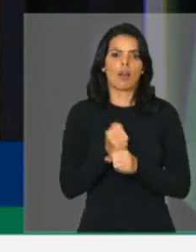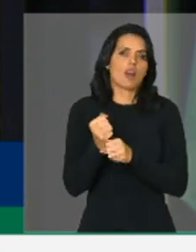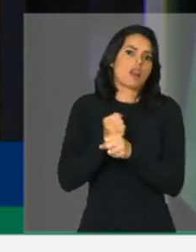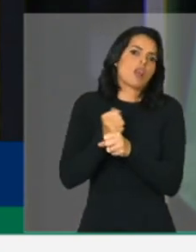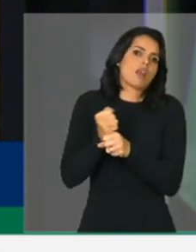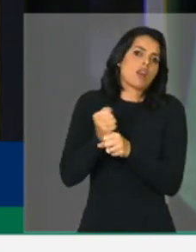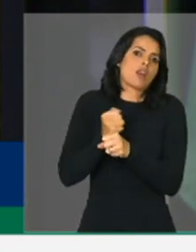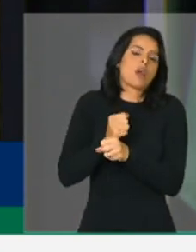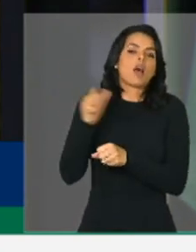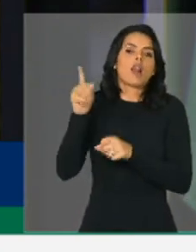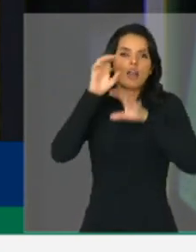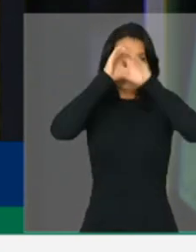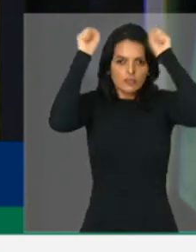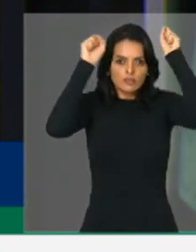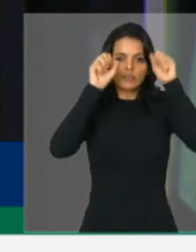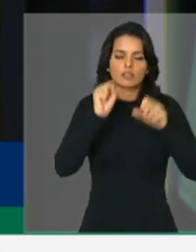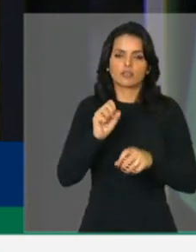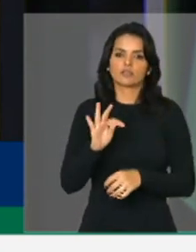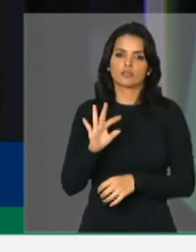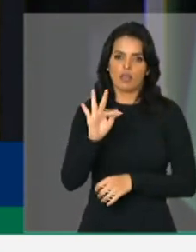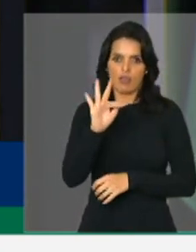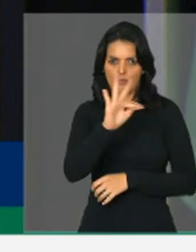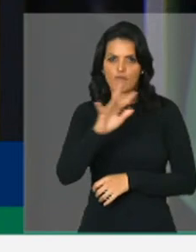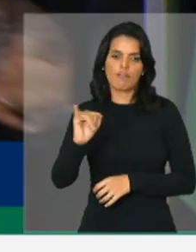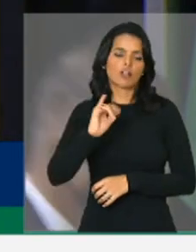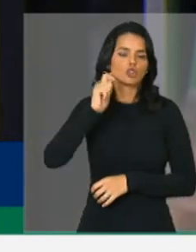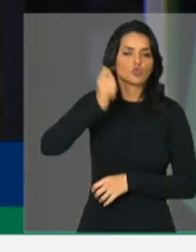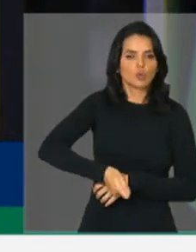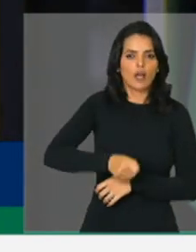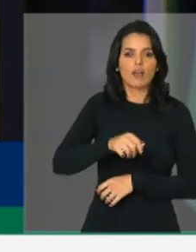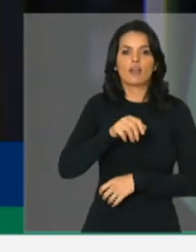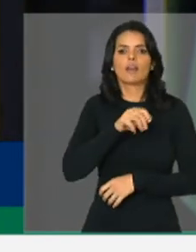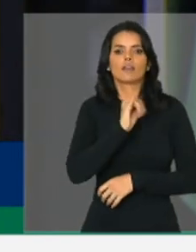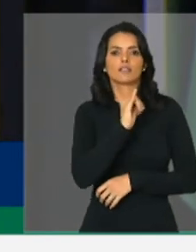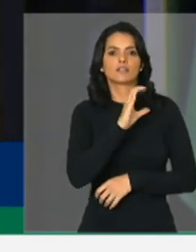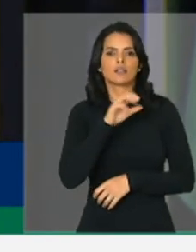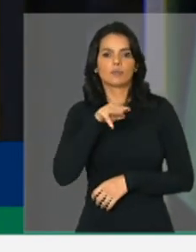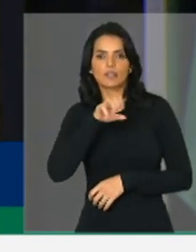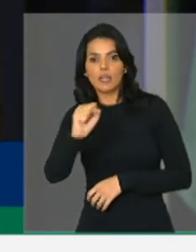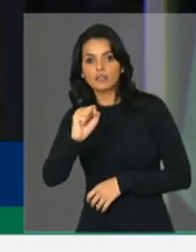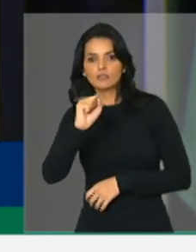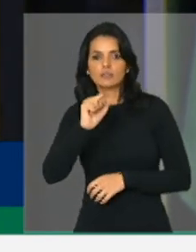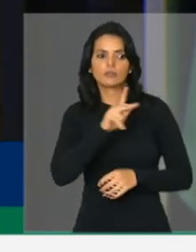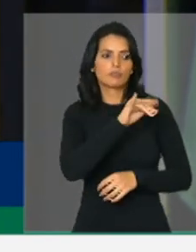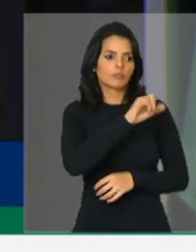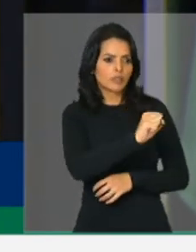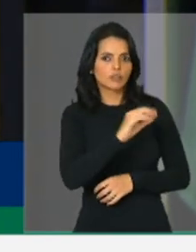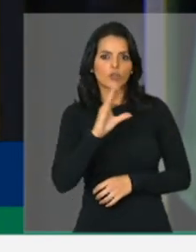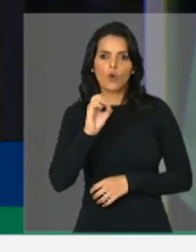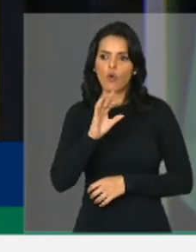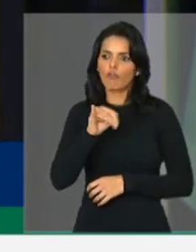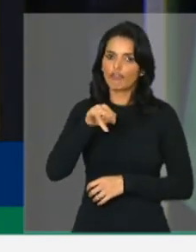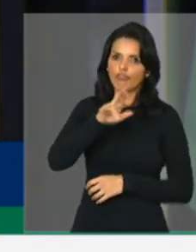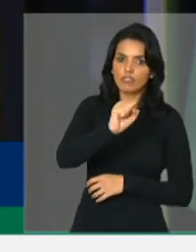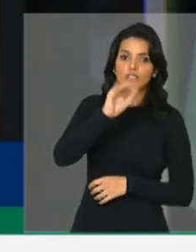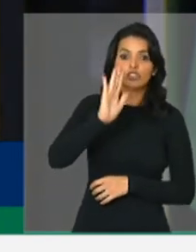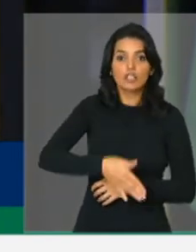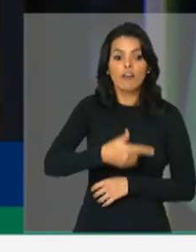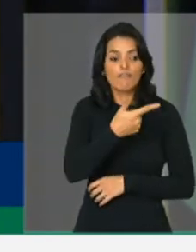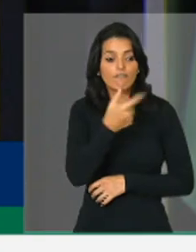PRESIDENTE. A INICIATIVA PARA PODER CONVERSAR COM O MINISTRO PAULO GUEDES PARA FAZER COM QUE A REFORMA TRIBUTÁRIA ANDE